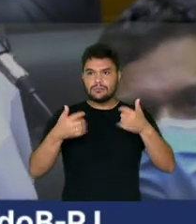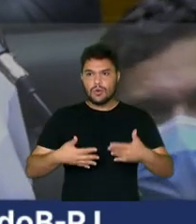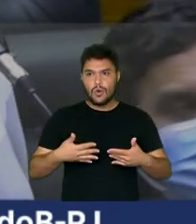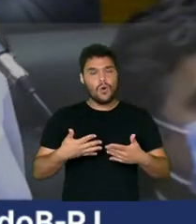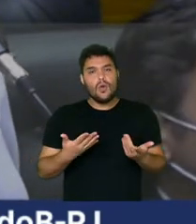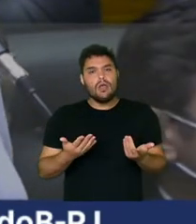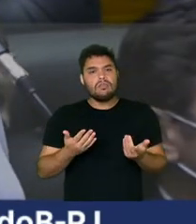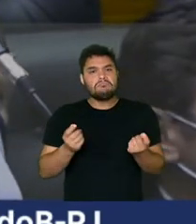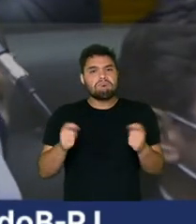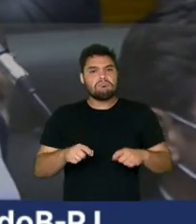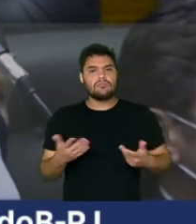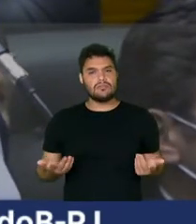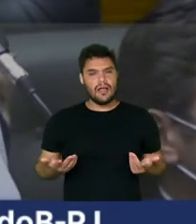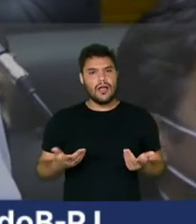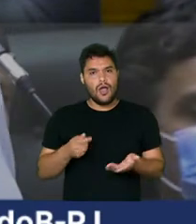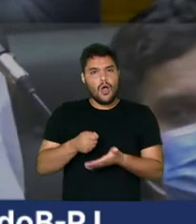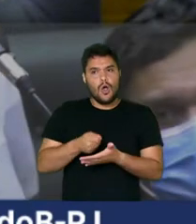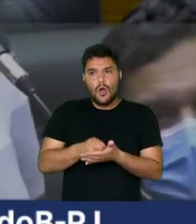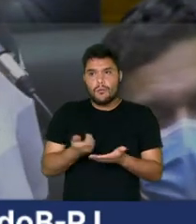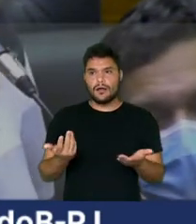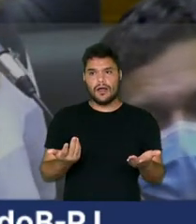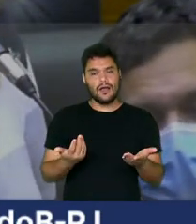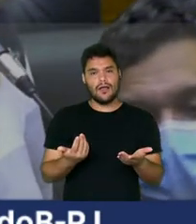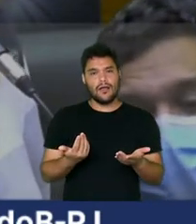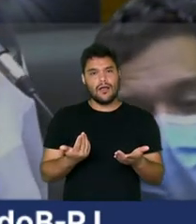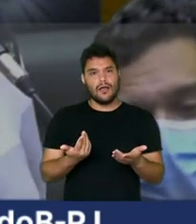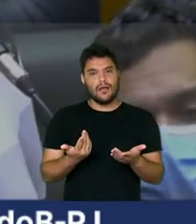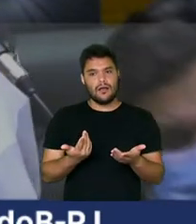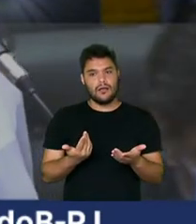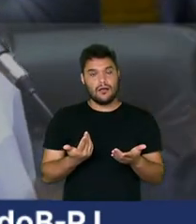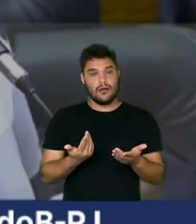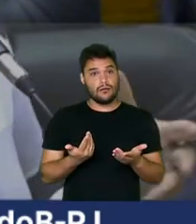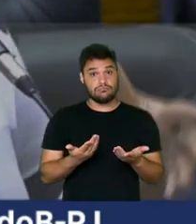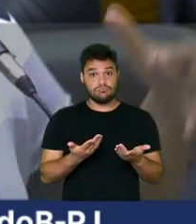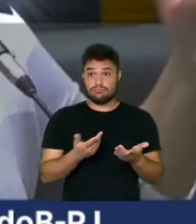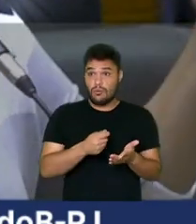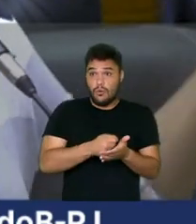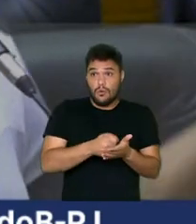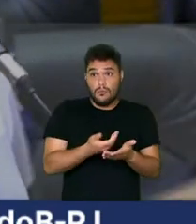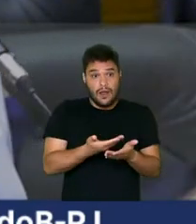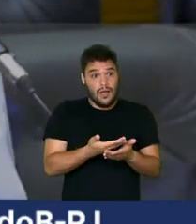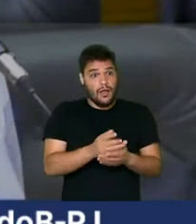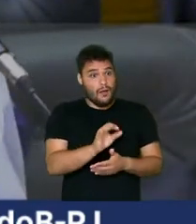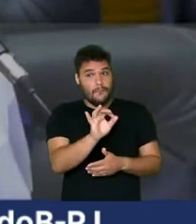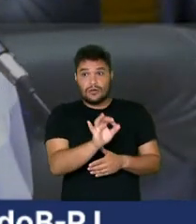ARGUMENTOS AQUI JÁ LEVANTADOS, NÃO FAZ SENTIDO NENHUM SE COBRAR UMA CONTRIBUIÇÃO DE INTERVENÇÃO DO DIREITO ECONÔMICO COM ESSA